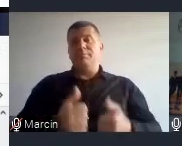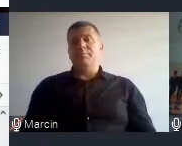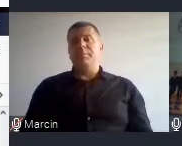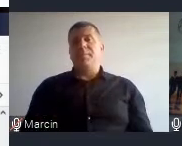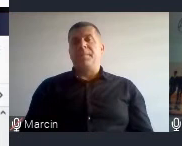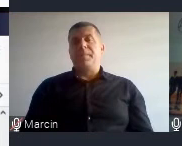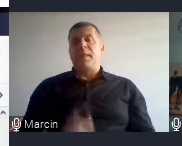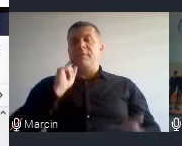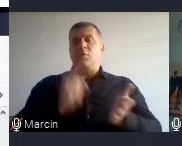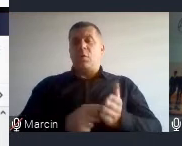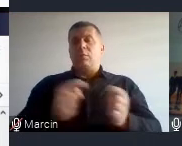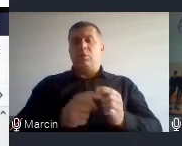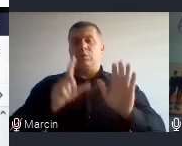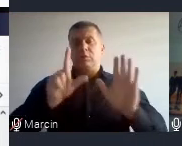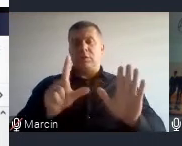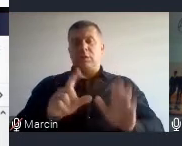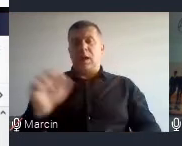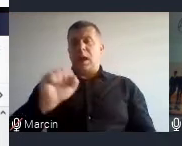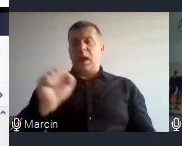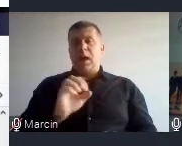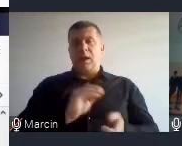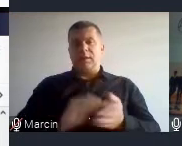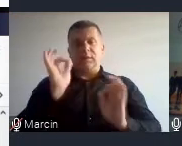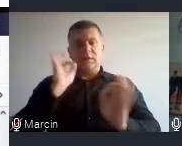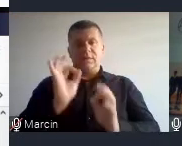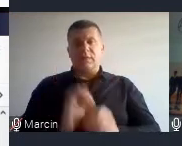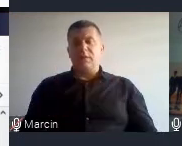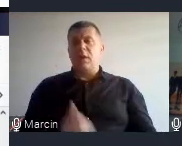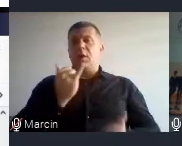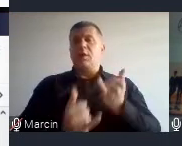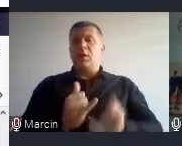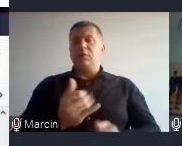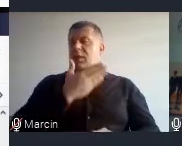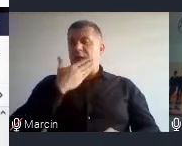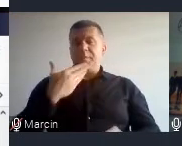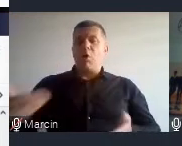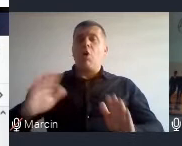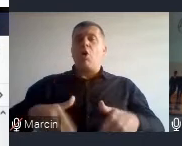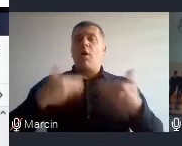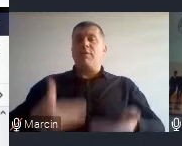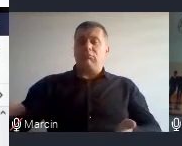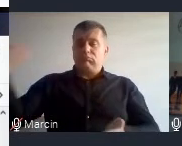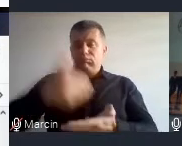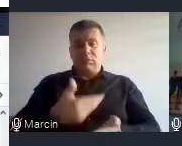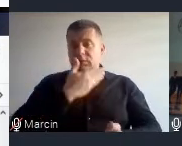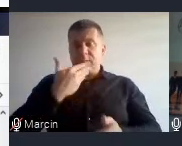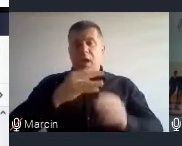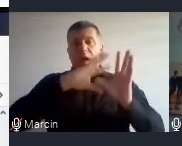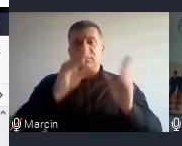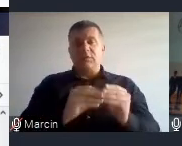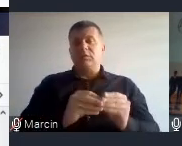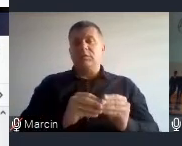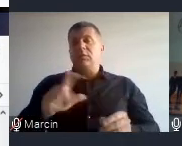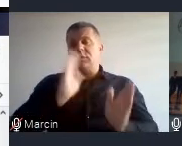Właśnie w punkcie 7. pod literą „A.”, mamy informacje, że jeśli nie wpłynęła żadna oferta lub wpłynęły tylko oferty podlegające odrzuceniu,